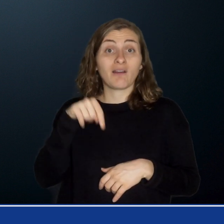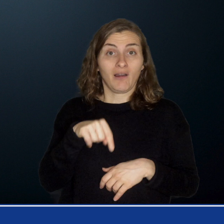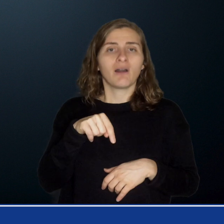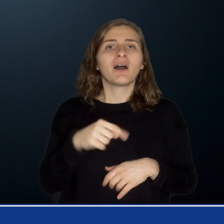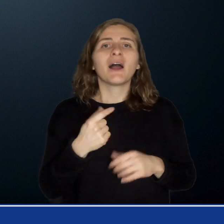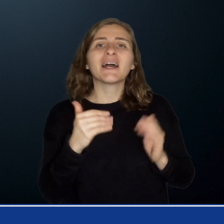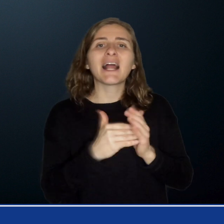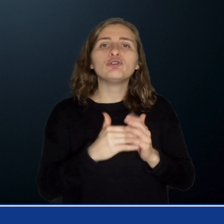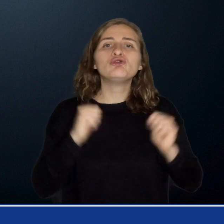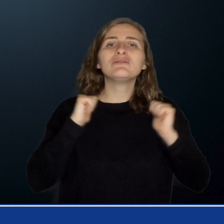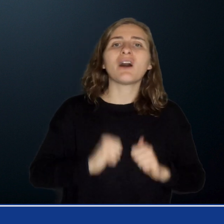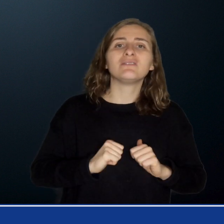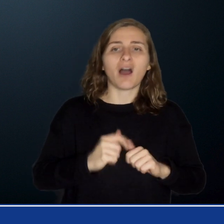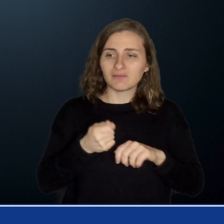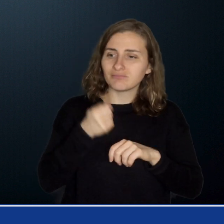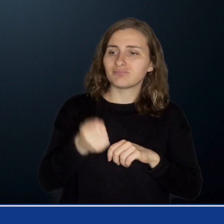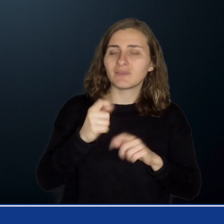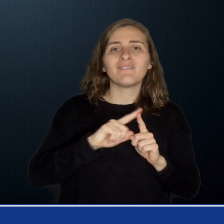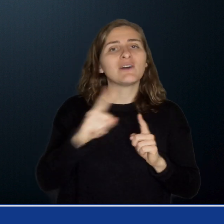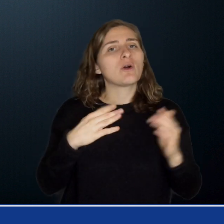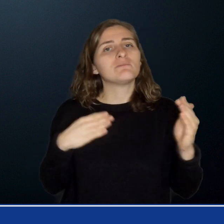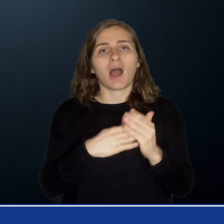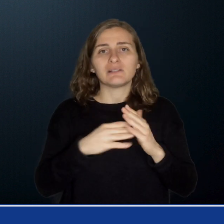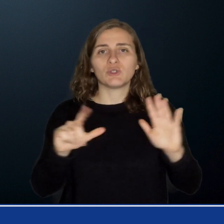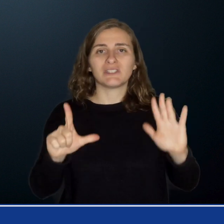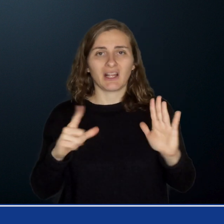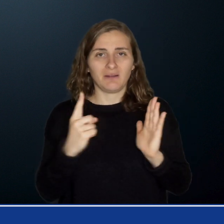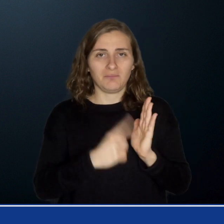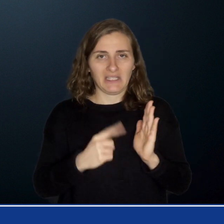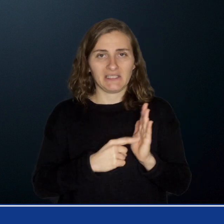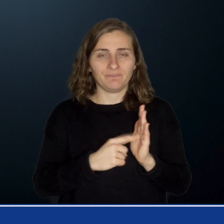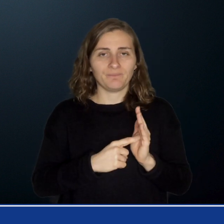la misura del reddito di cittadinanza è riconosciuta nel limite massimo di 7 mensilità.